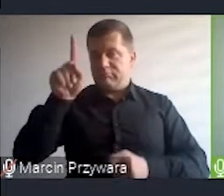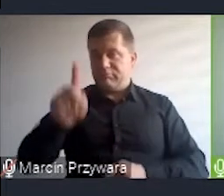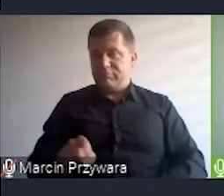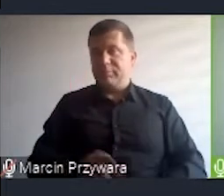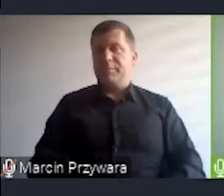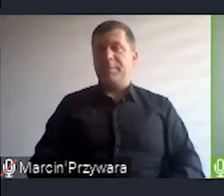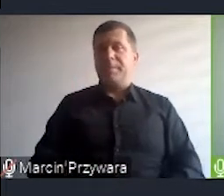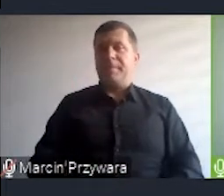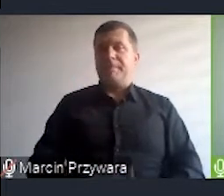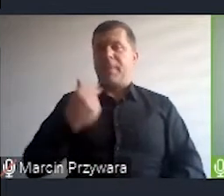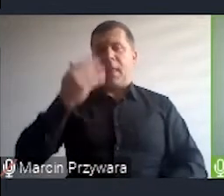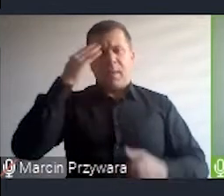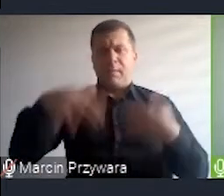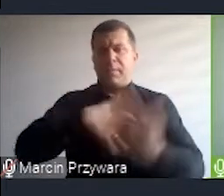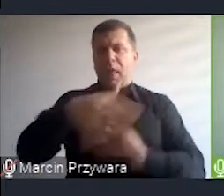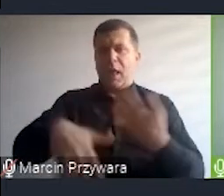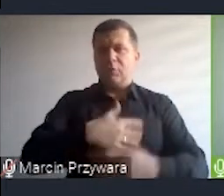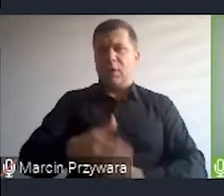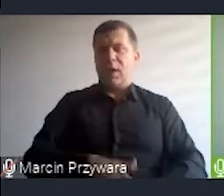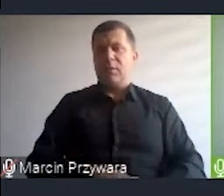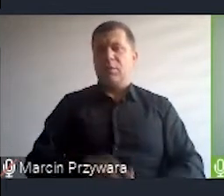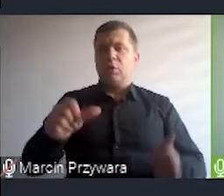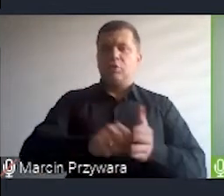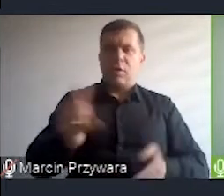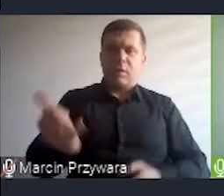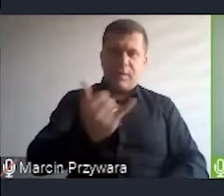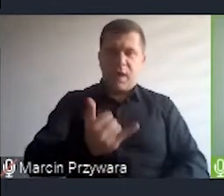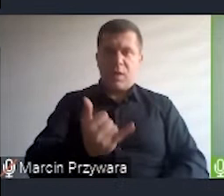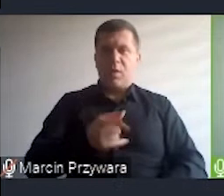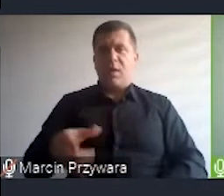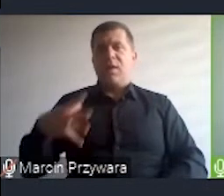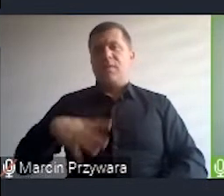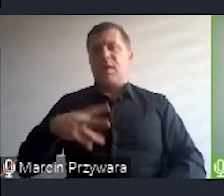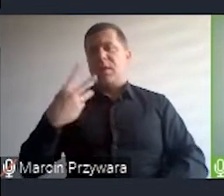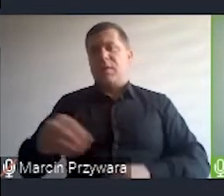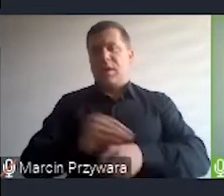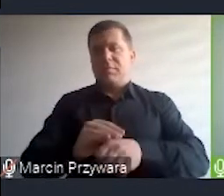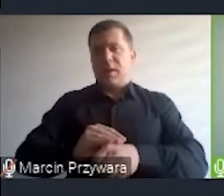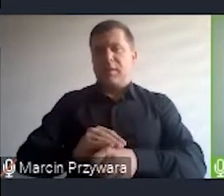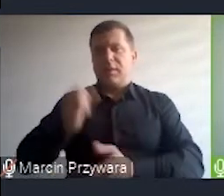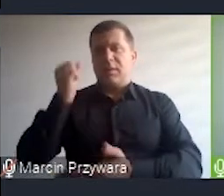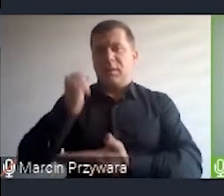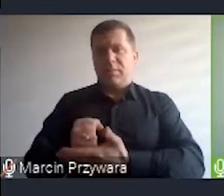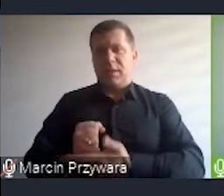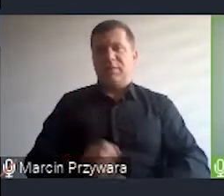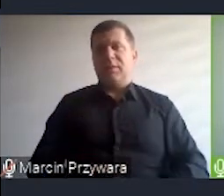żeby nie pomieszały się środki trwałe i wartości niematerialne i prawne.